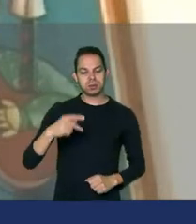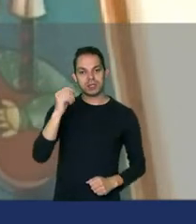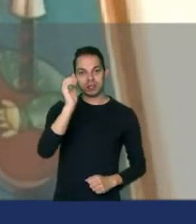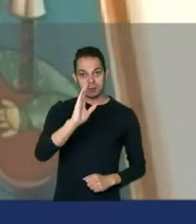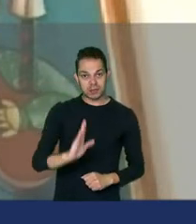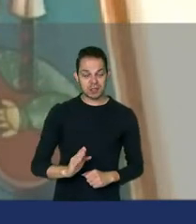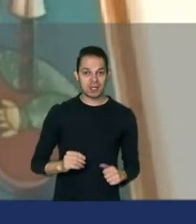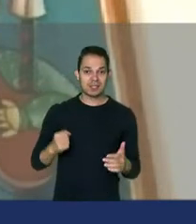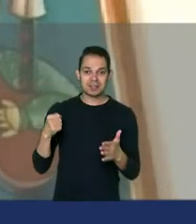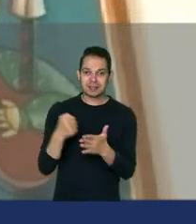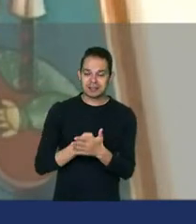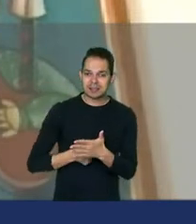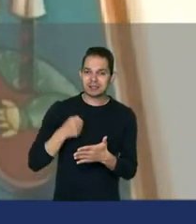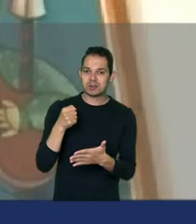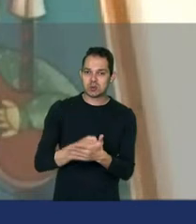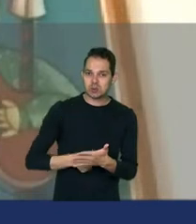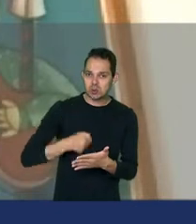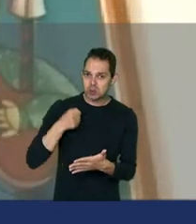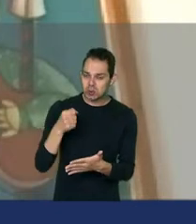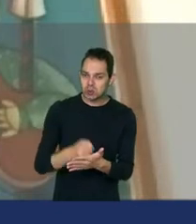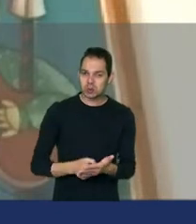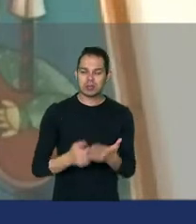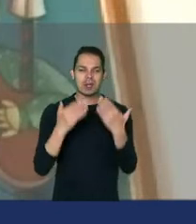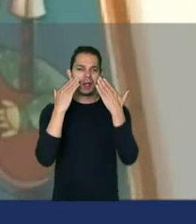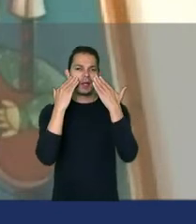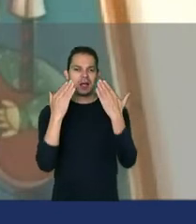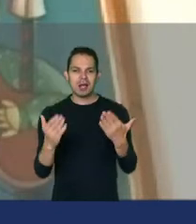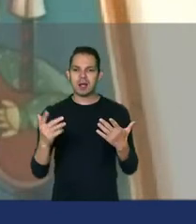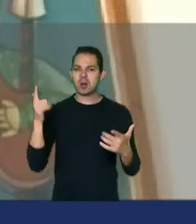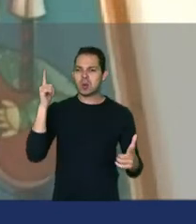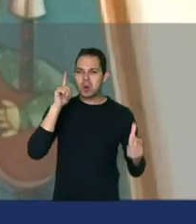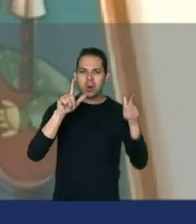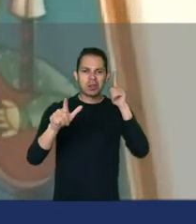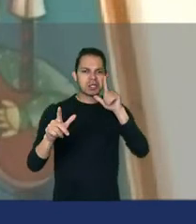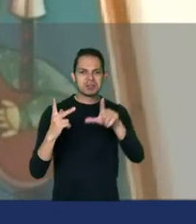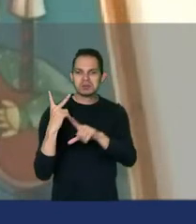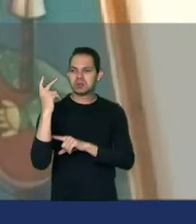MULHERES NO BRASIL . ESSA LUTA, SENHOR PRESIDENTE, JÁ APRESENTOU MUITAS CONQUISTAS ALÉM DOS DIREITOS DE VOTO E